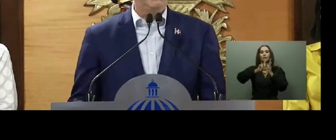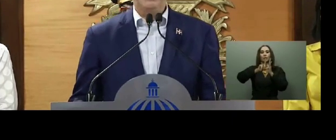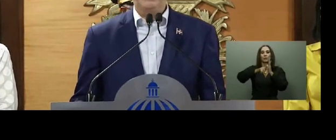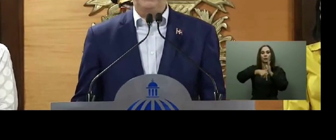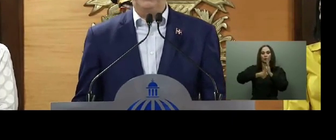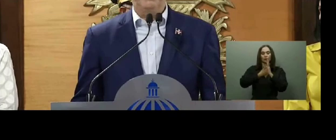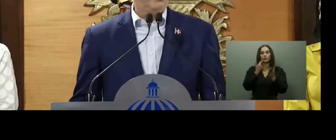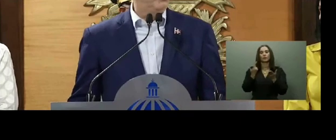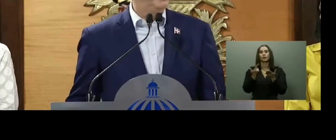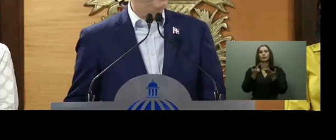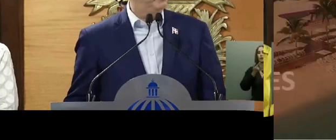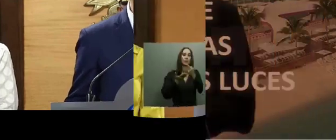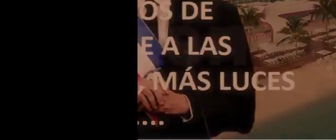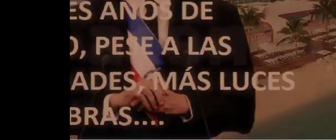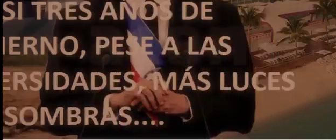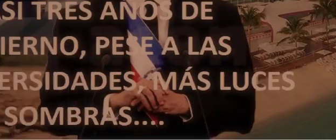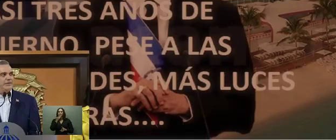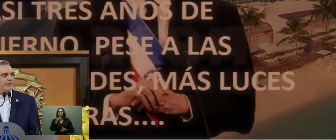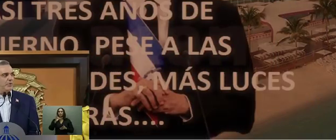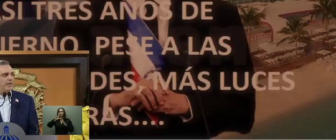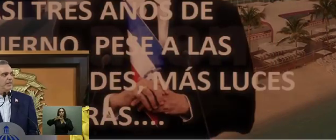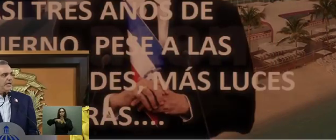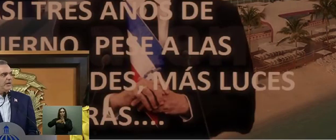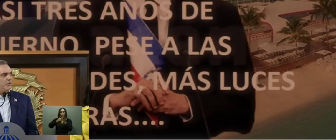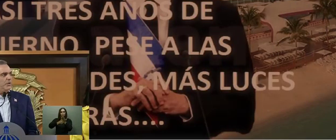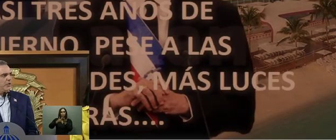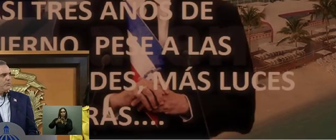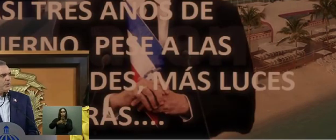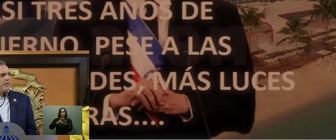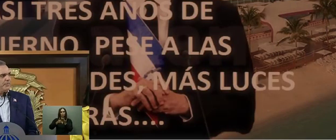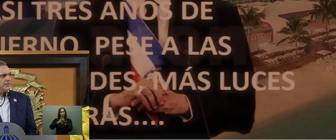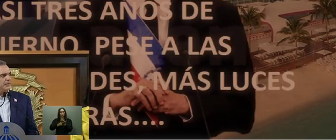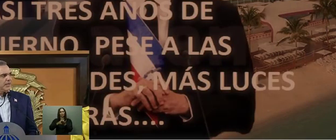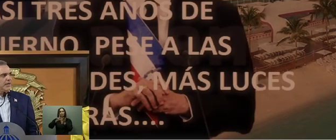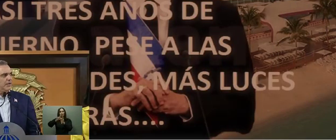Ese mismo mes, se entregó remozado Hospital Municipal Teófilo Gautier.